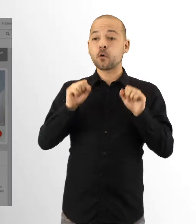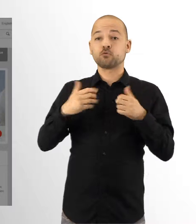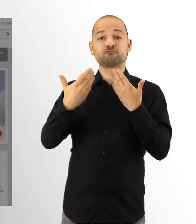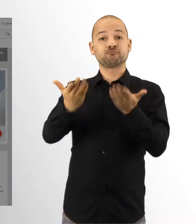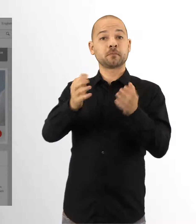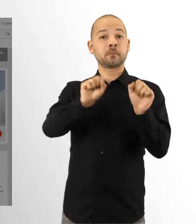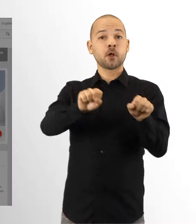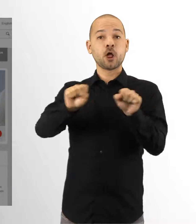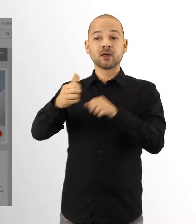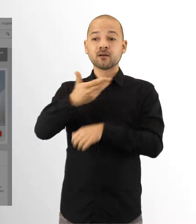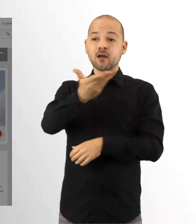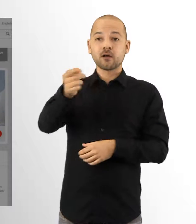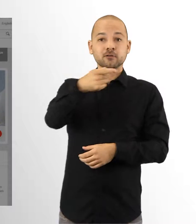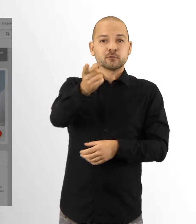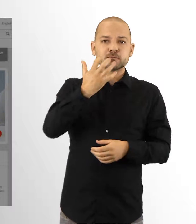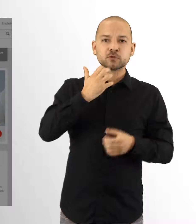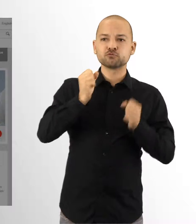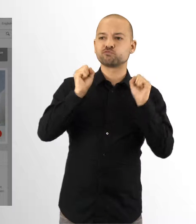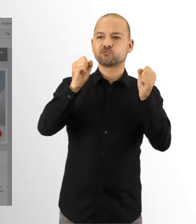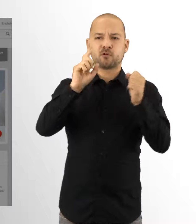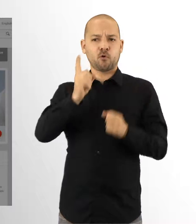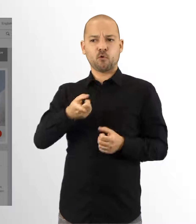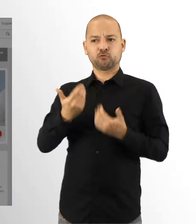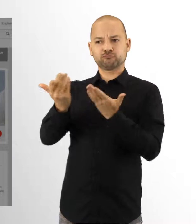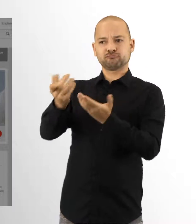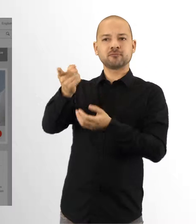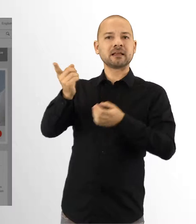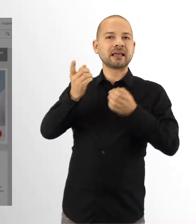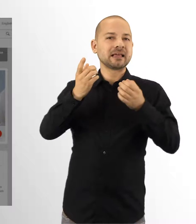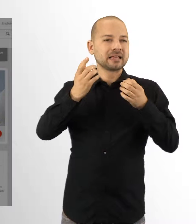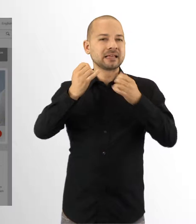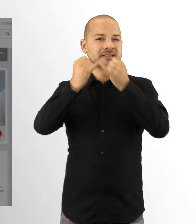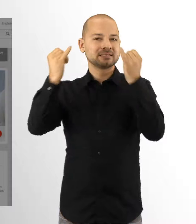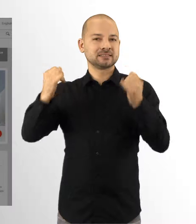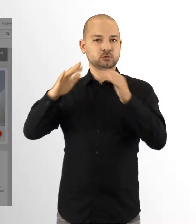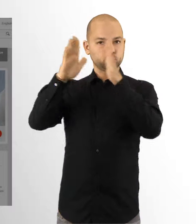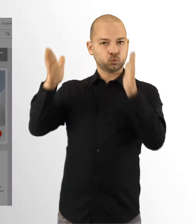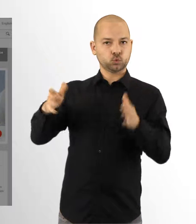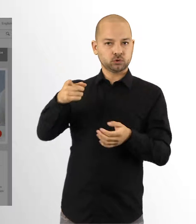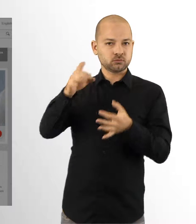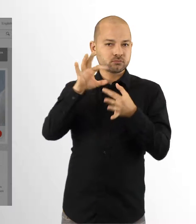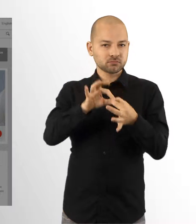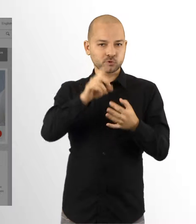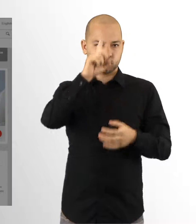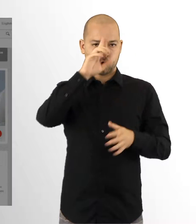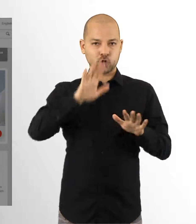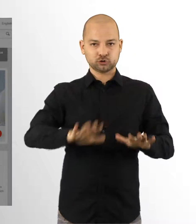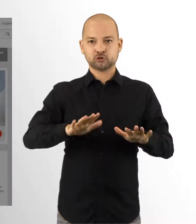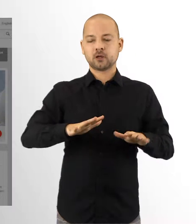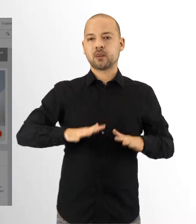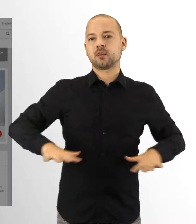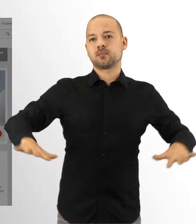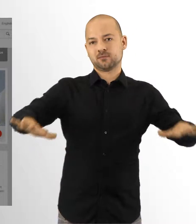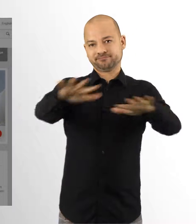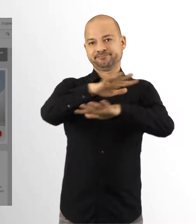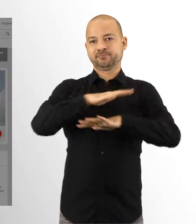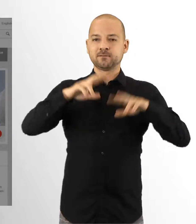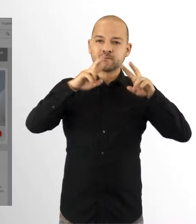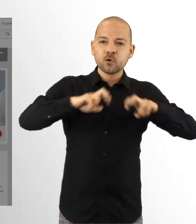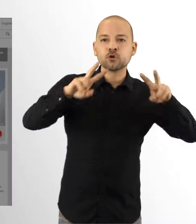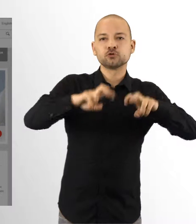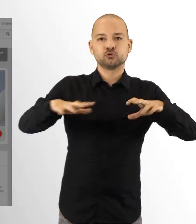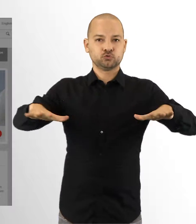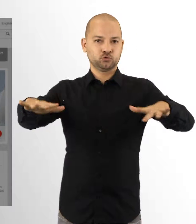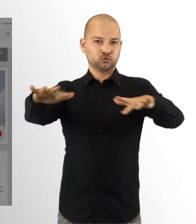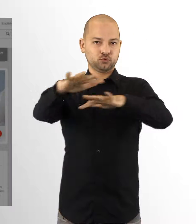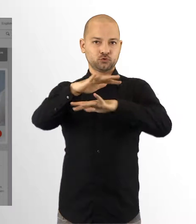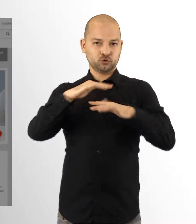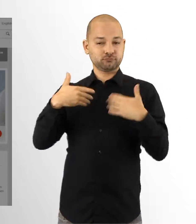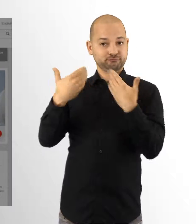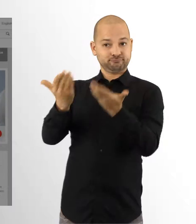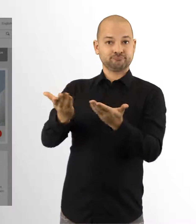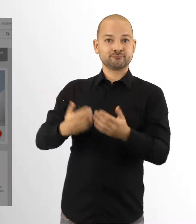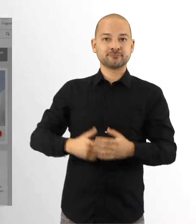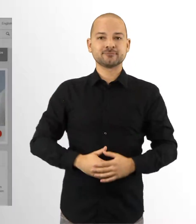die Beteiligungsmöglichkeiten für Akteure und Institutionen der deutschen Forschungslandschaft.